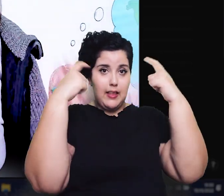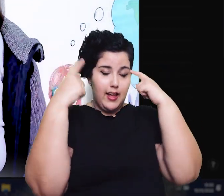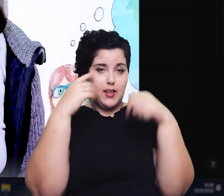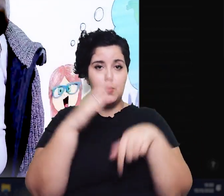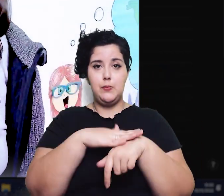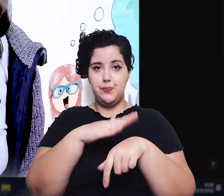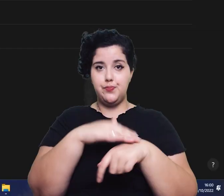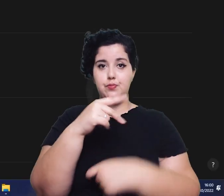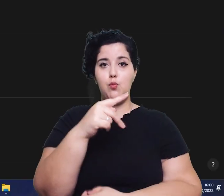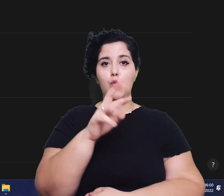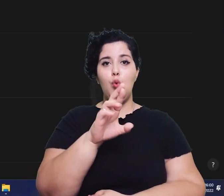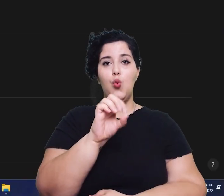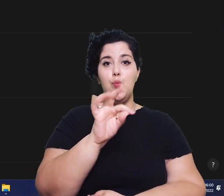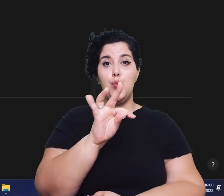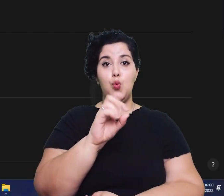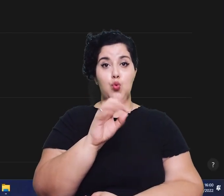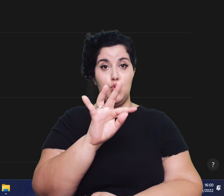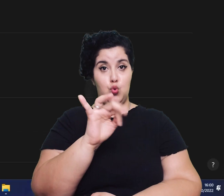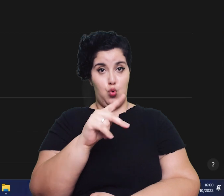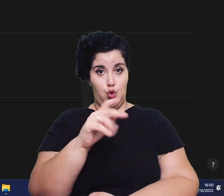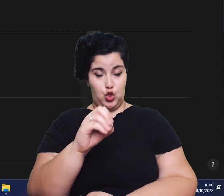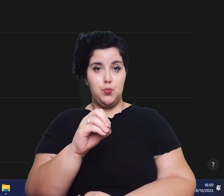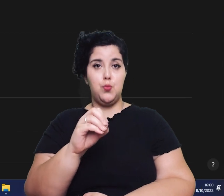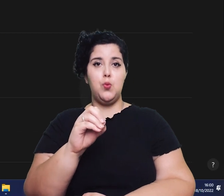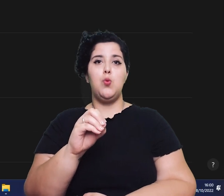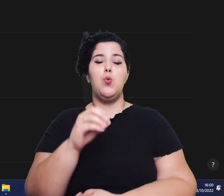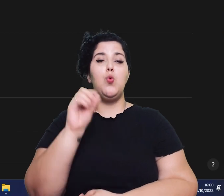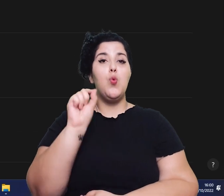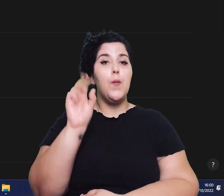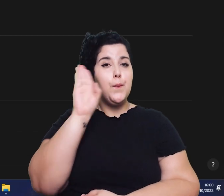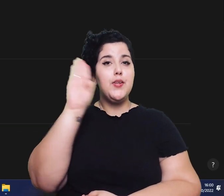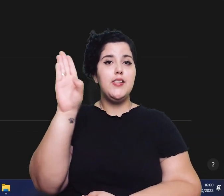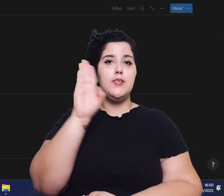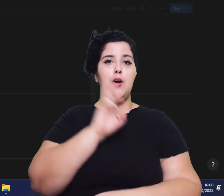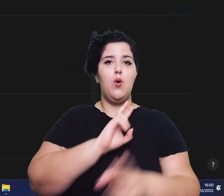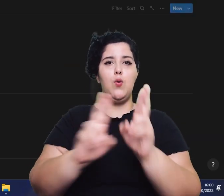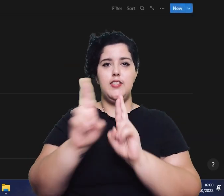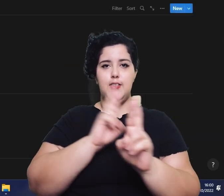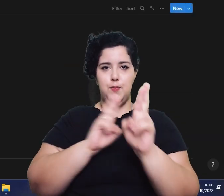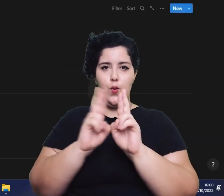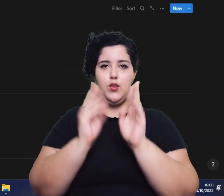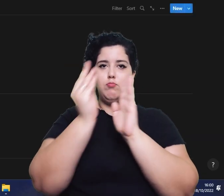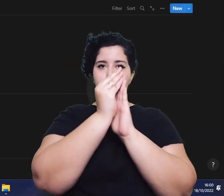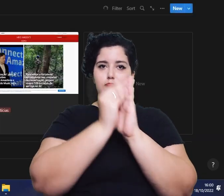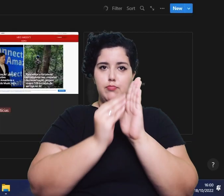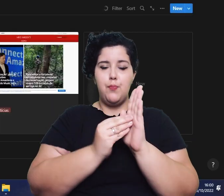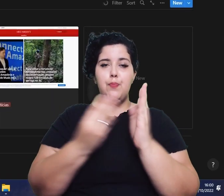vou prototipar. Eu trouxe aqui, por exemplo, também já quais foram as mais lembradas, o que as pessoas citaram mais. Criei uma